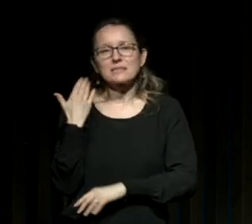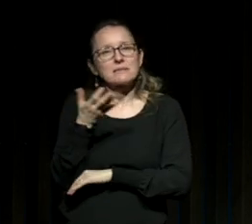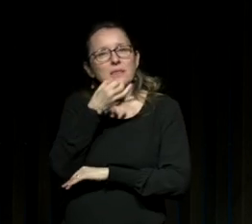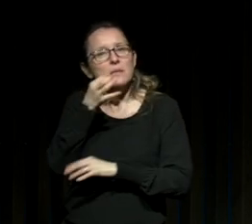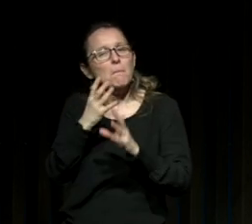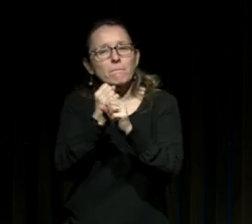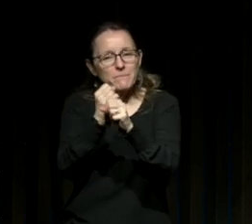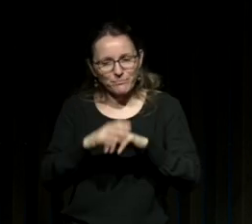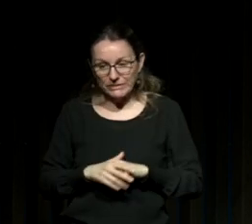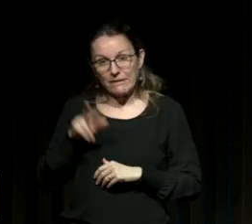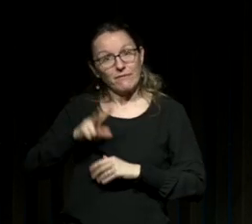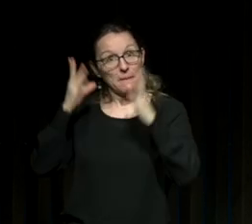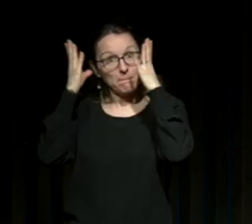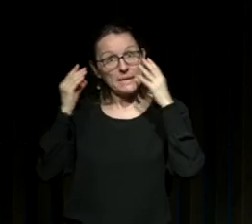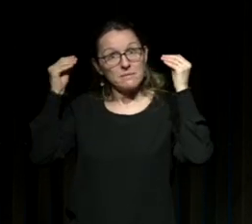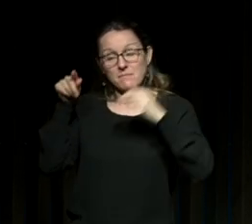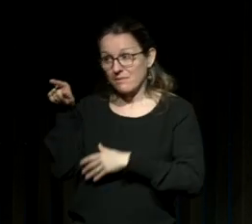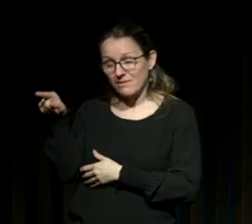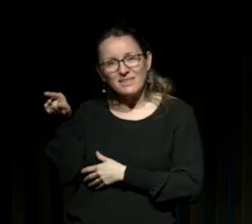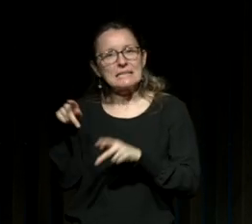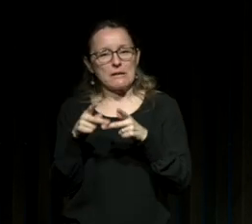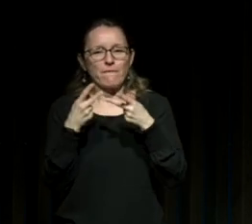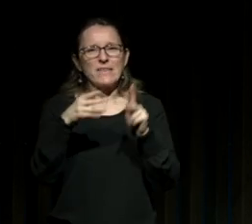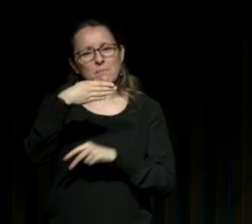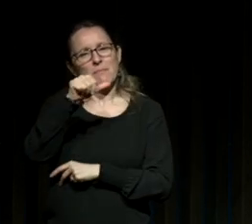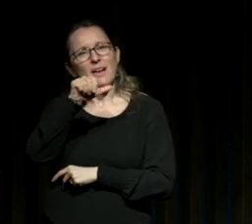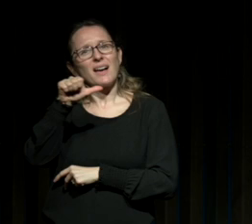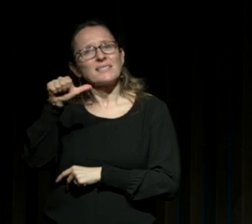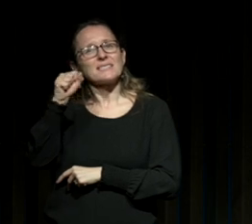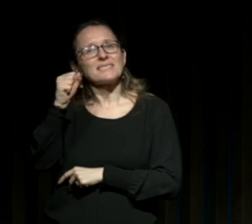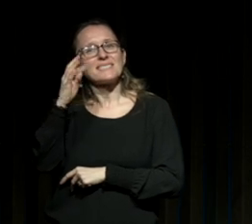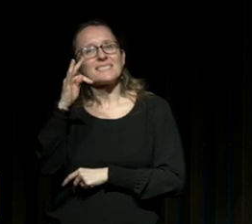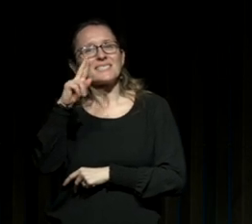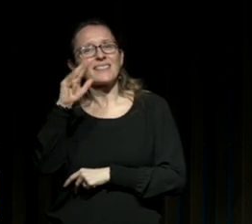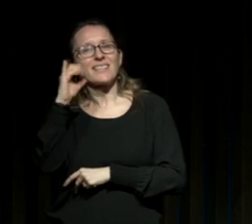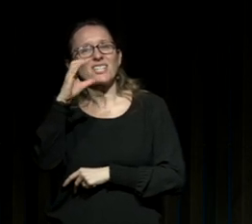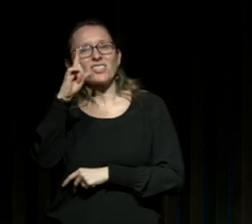d'un quartier de la ville de maastricht d'ailleurs le nom de la rénovation c'était de green carpet